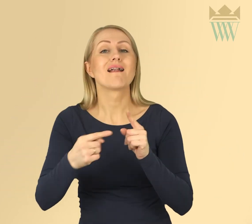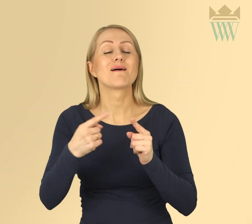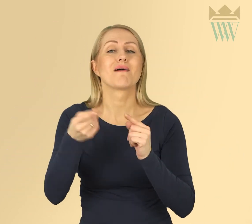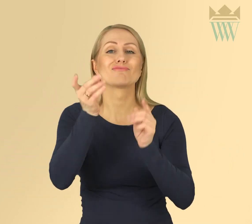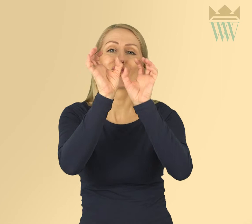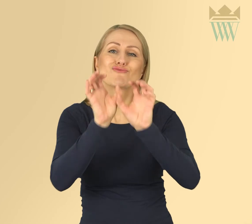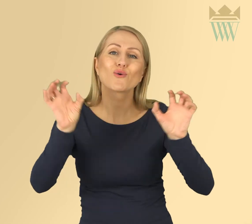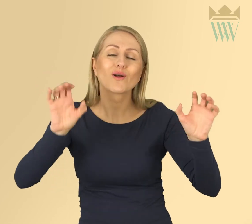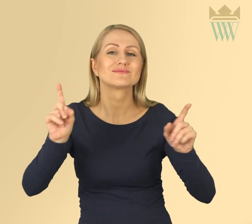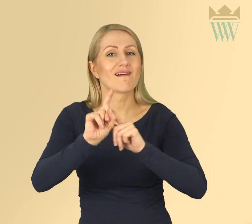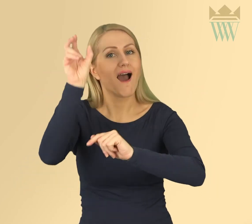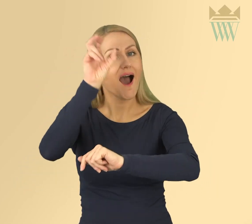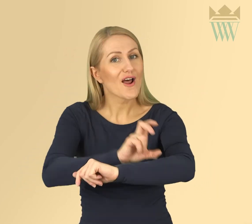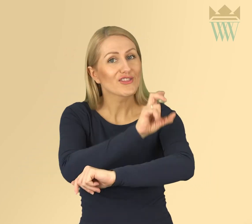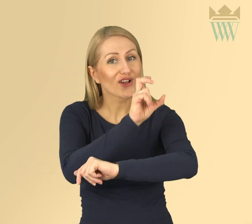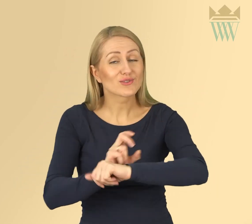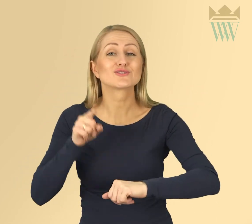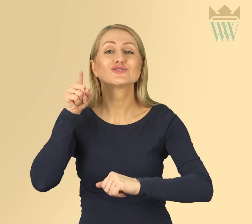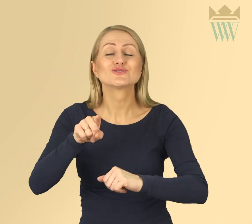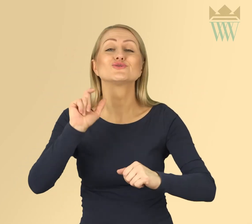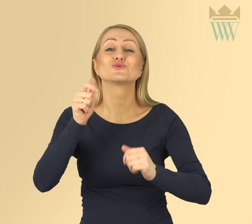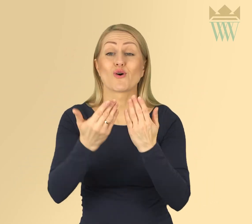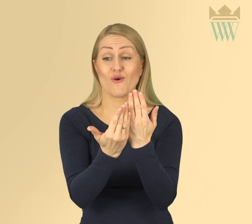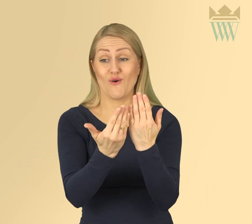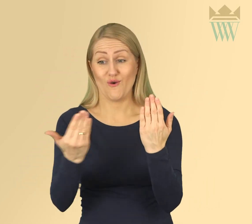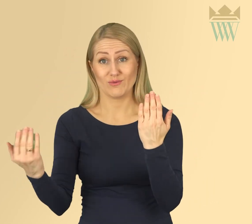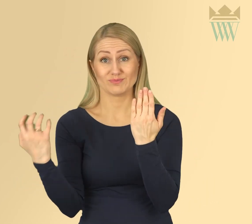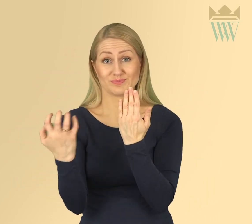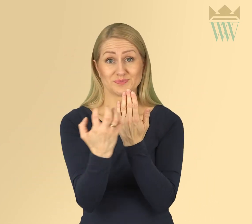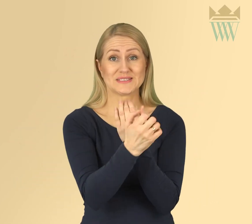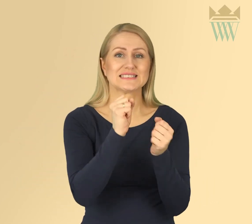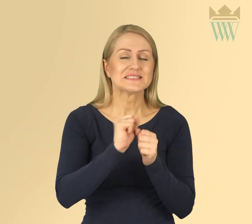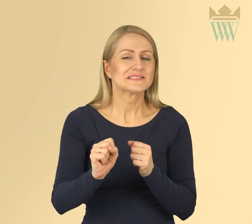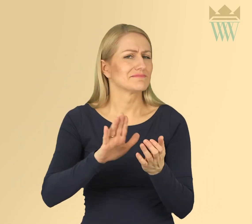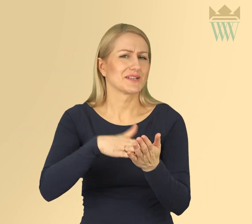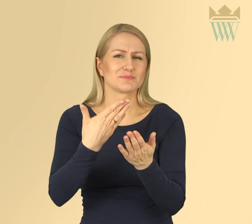Elementy dekoracyjne i architektoniczne obecne na elewacjach i fasadach to np.: